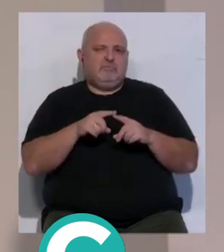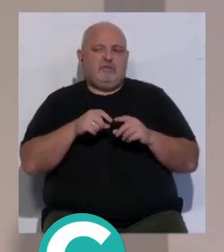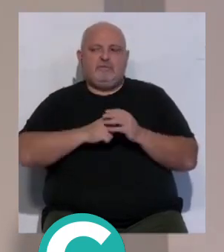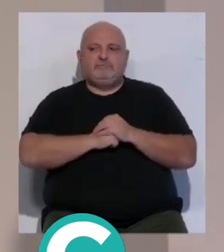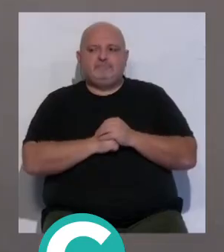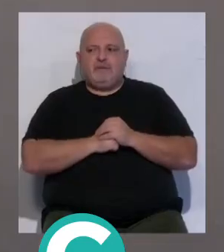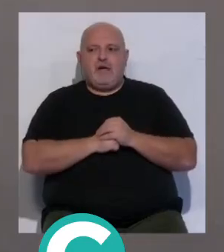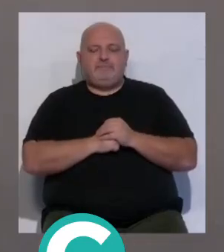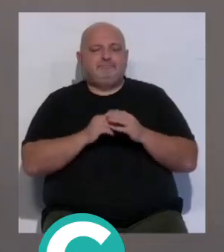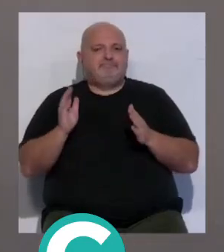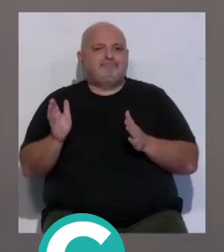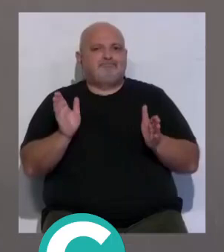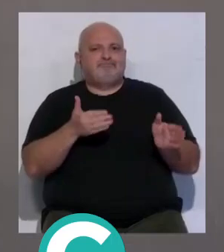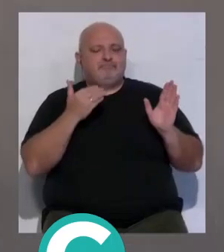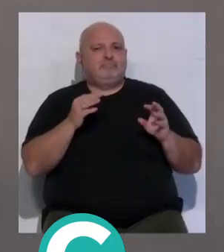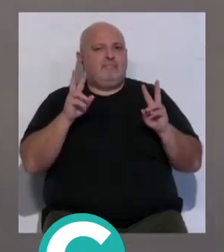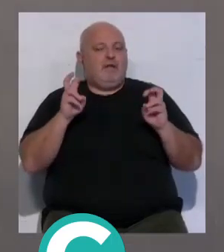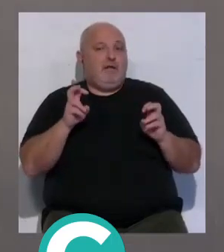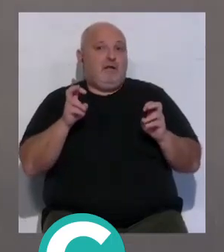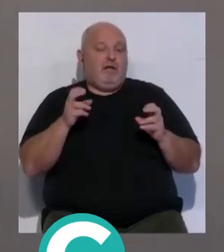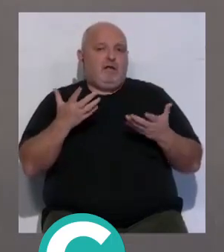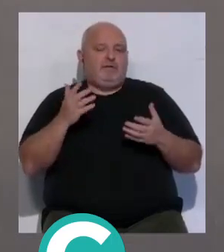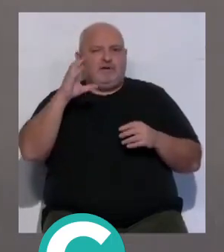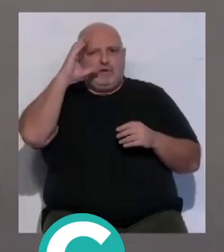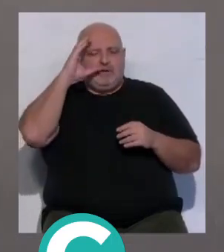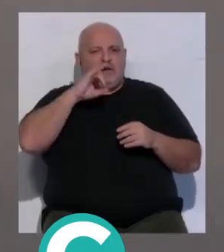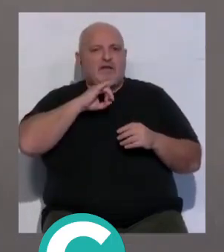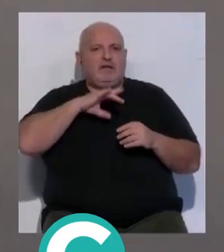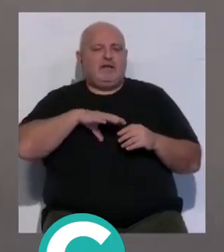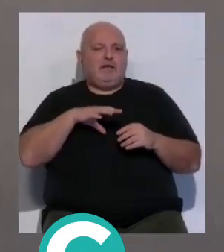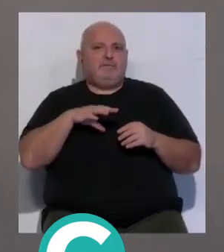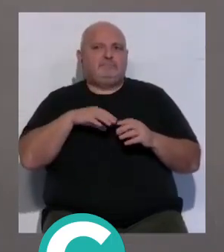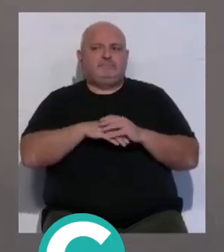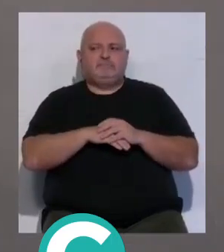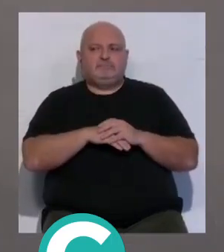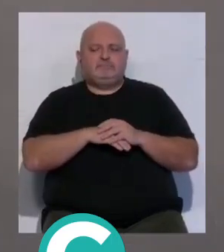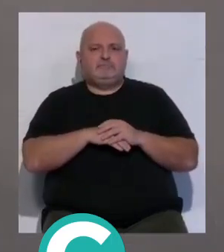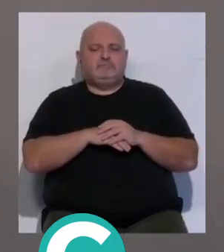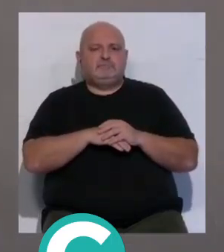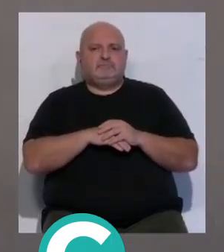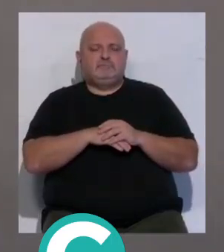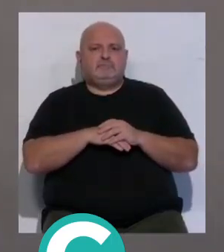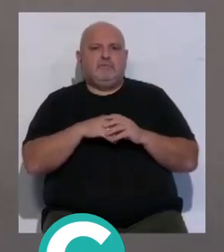Bueno nos vamos a ver y a vos Mejor dicho a escuchar tenemos nuestro no pertenece al